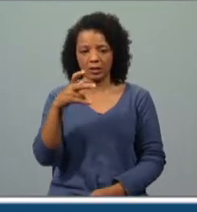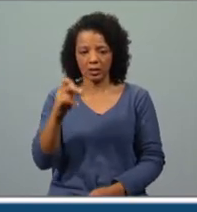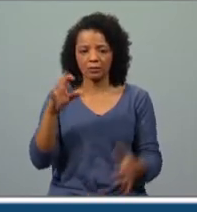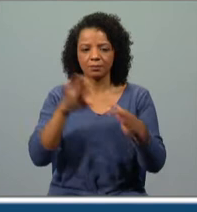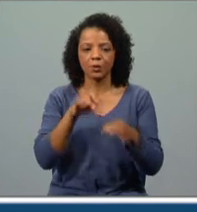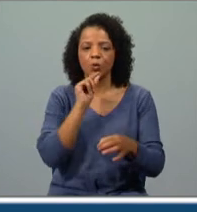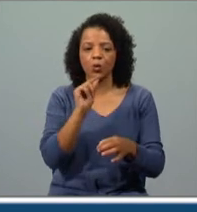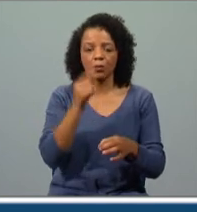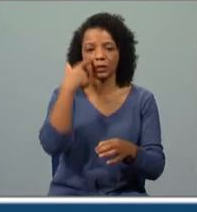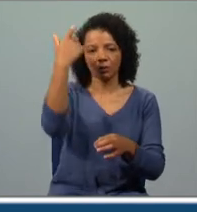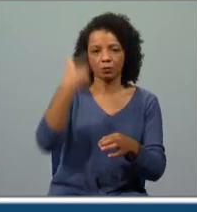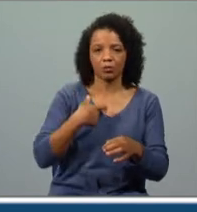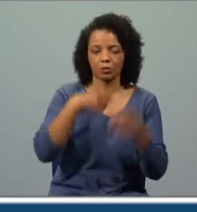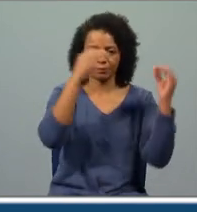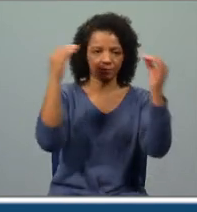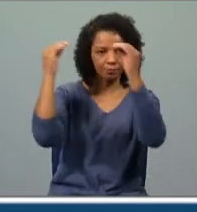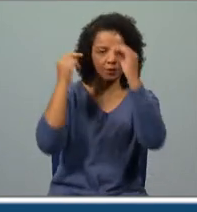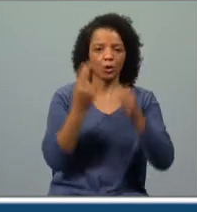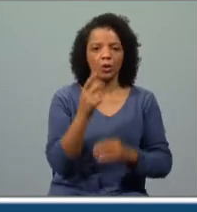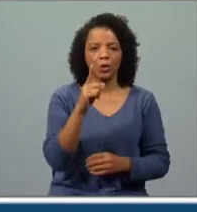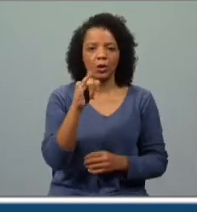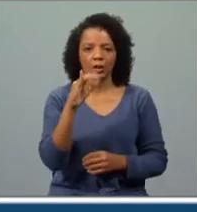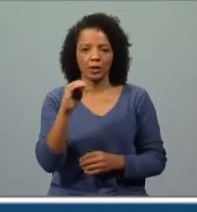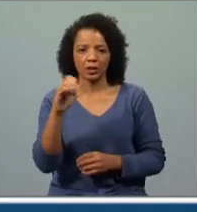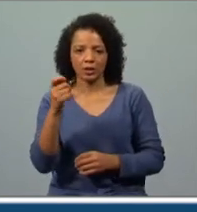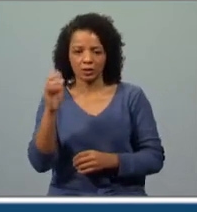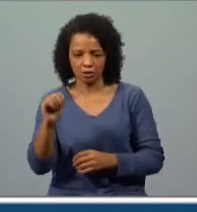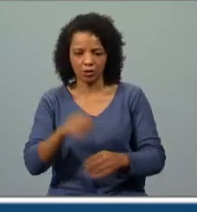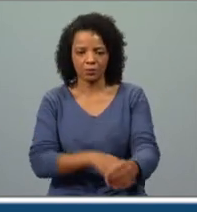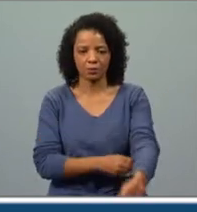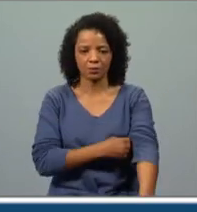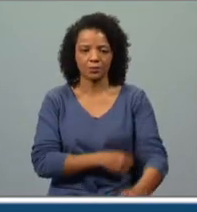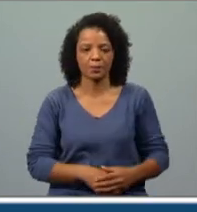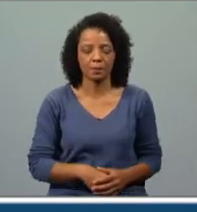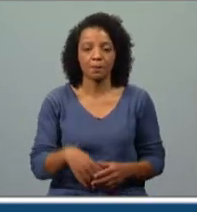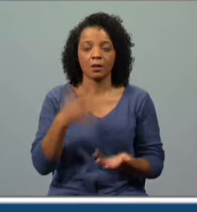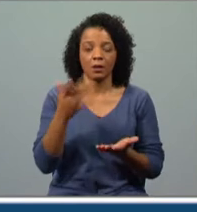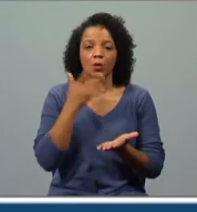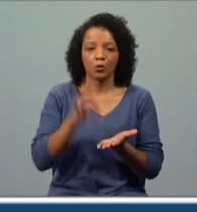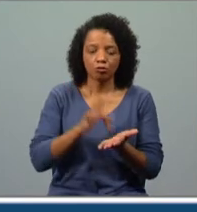nome do protagonista O livro também chamado odisseu a obra continua a 主人公的名字書也是稱為奧德修斯，工作仍在繼續